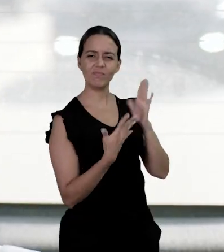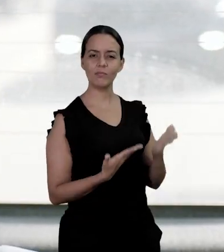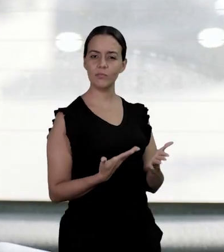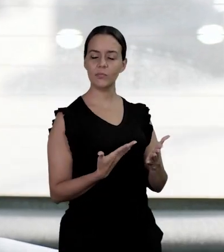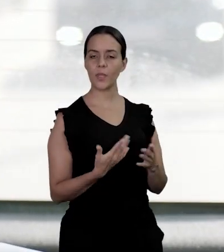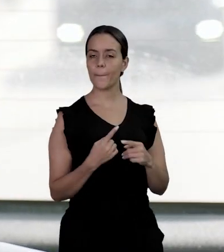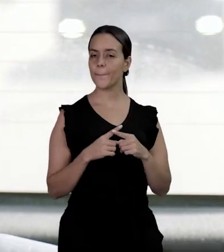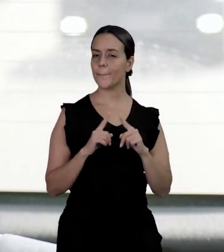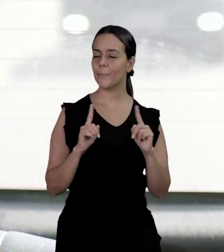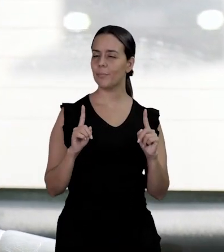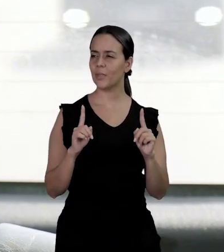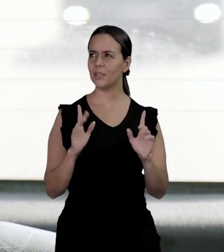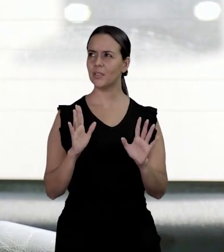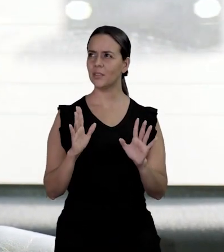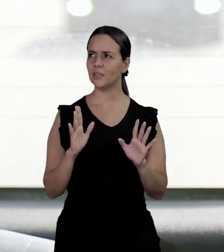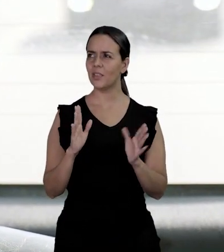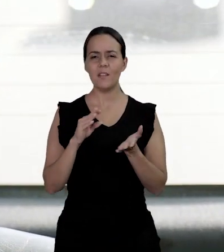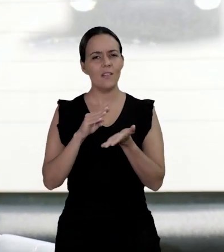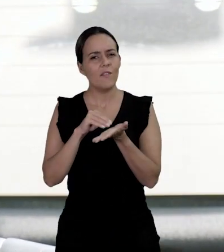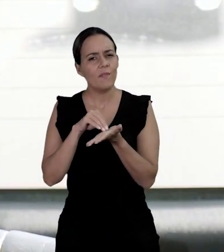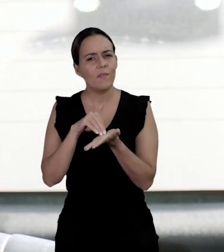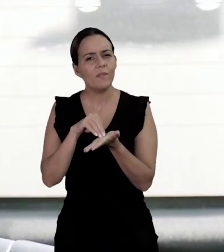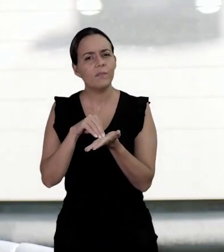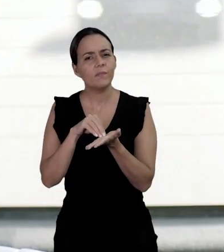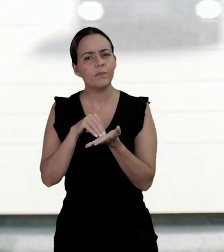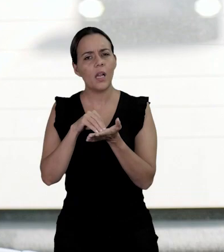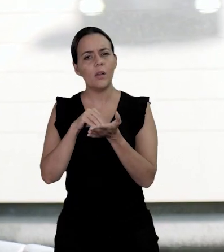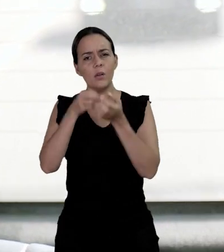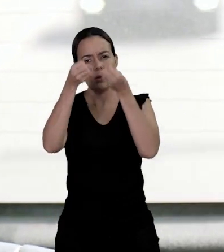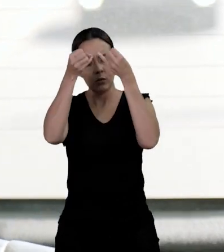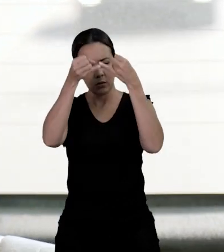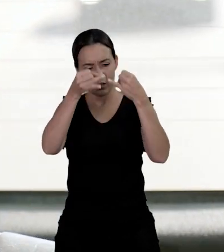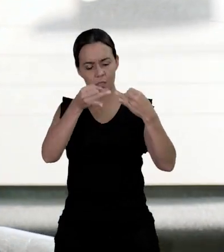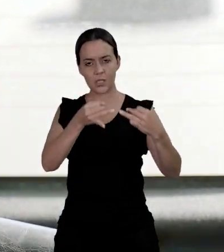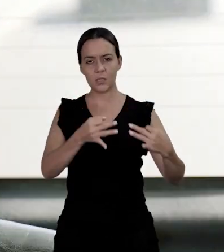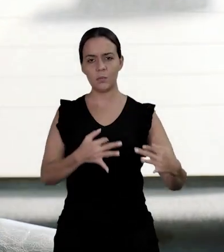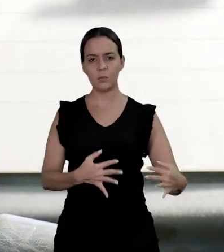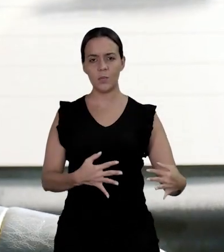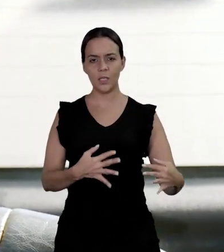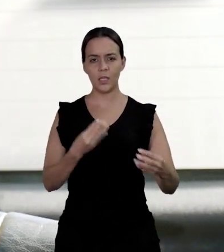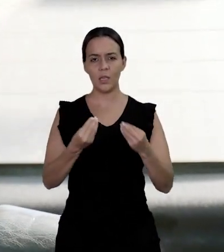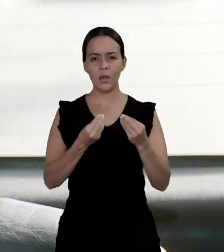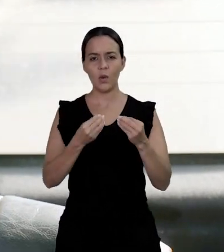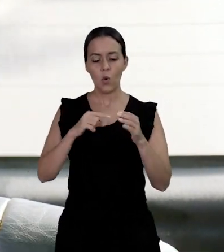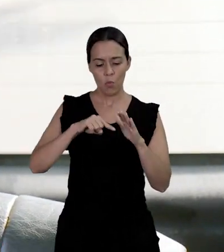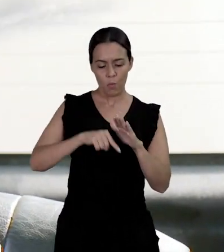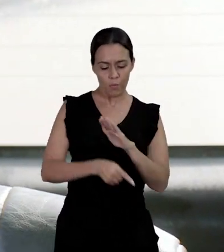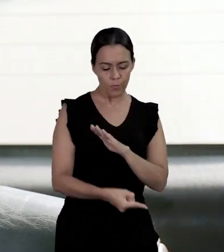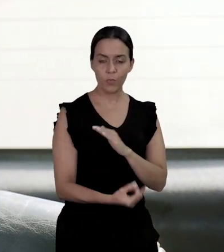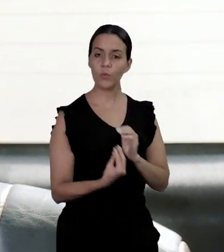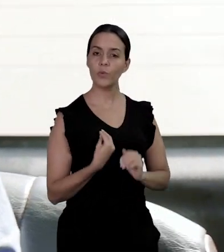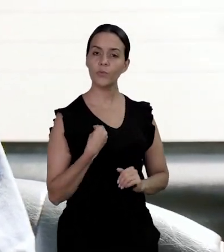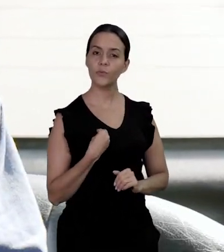elas me parecem que não dão conta de explicar a complexidade da vida, e